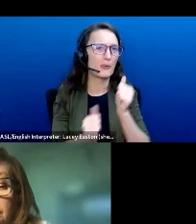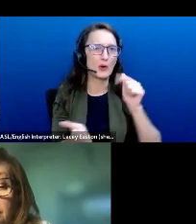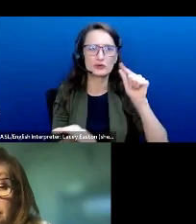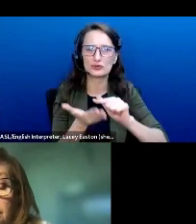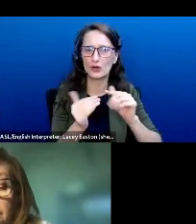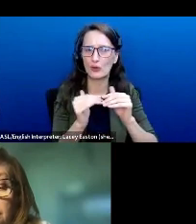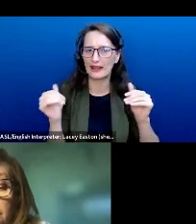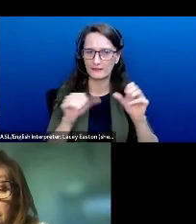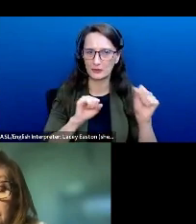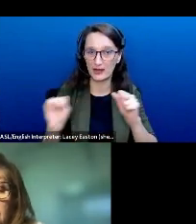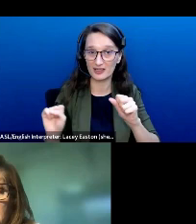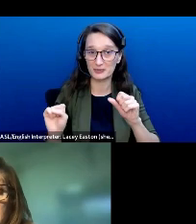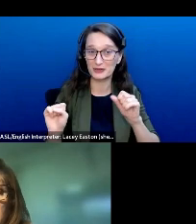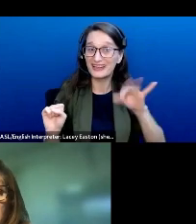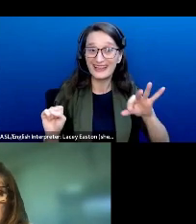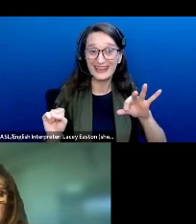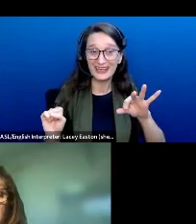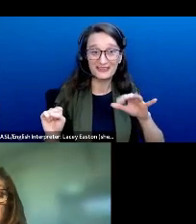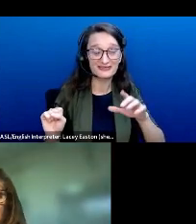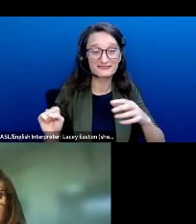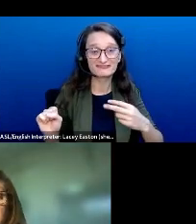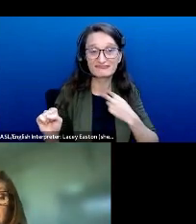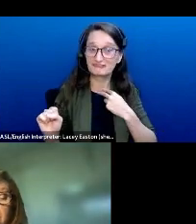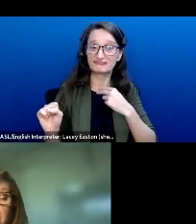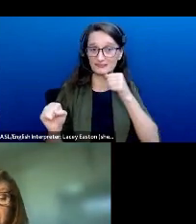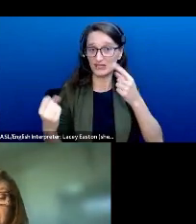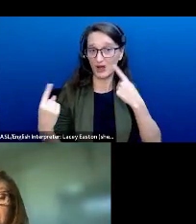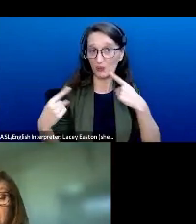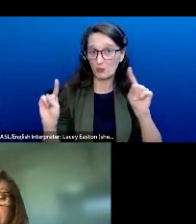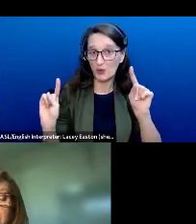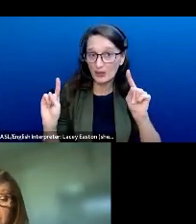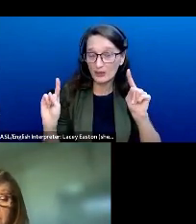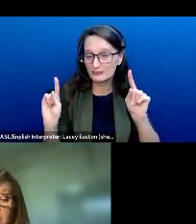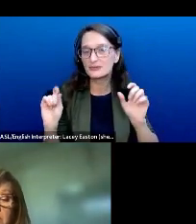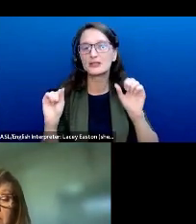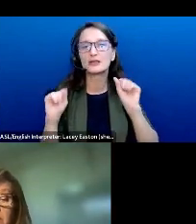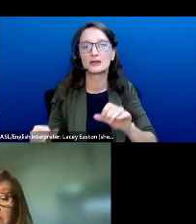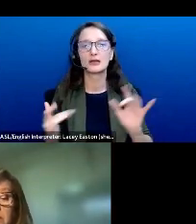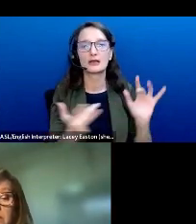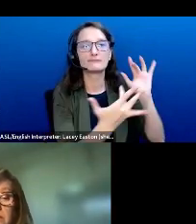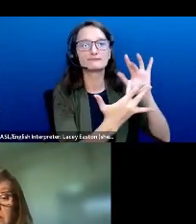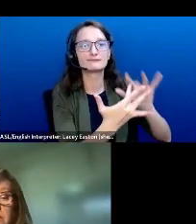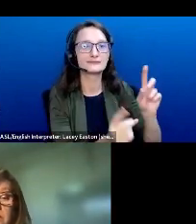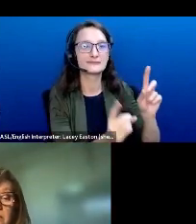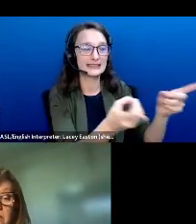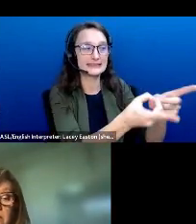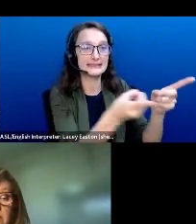no tiene éxito con eso, puede comunicarse con su distrito o SELPA para obtener apoyo. Comuníquese con su